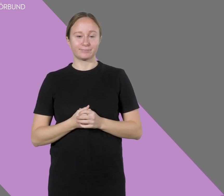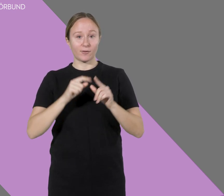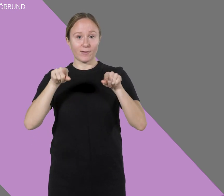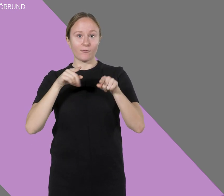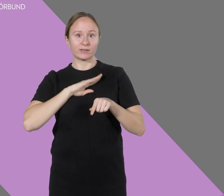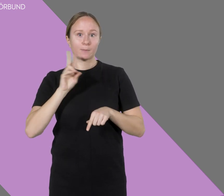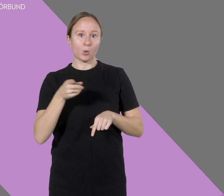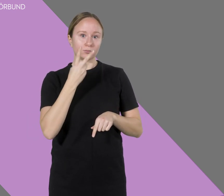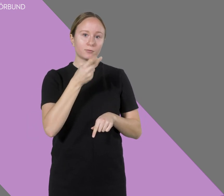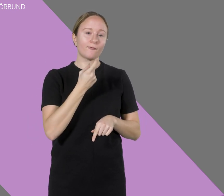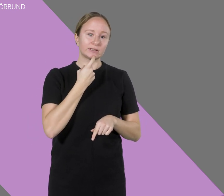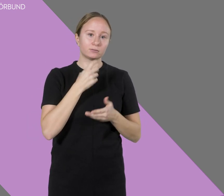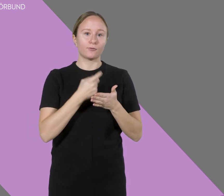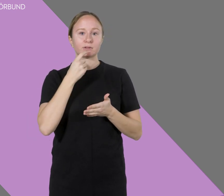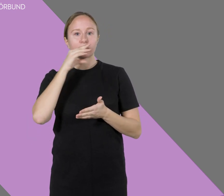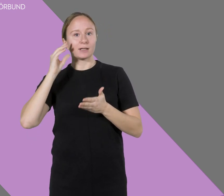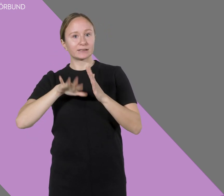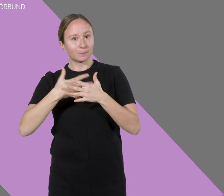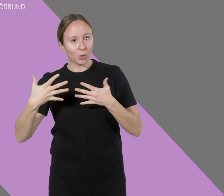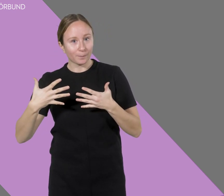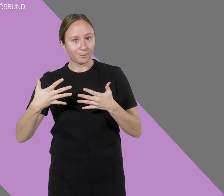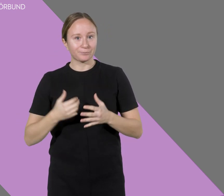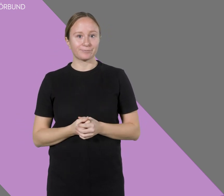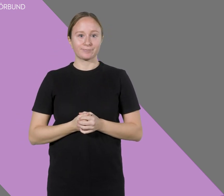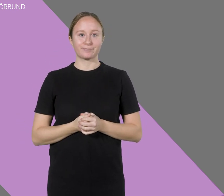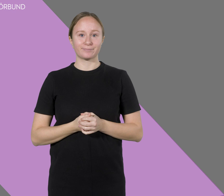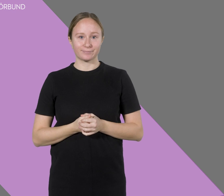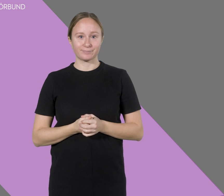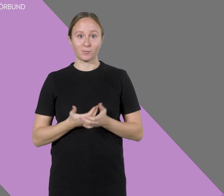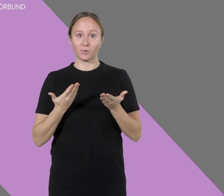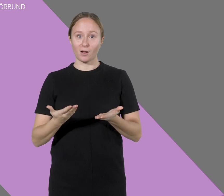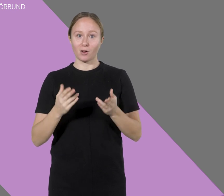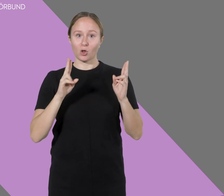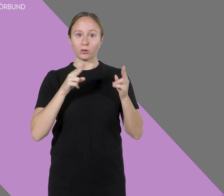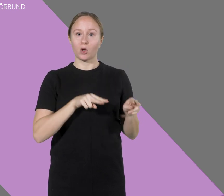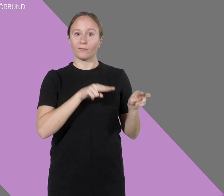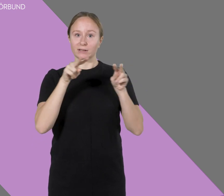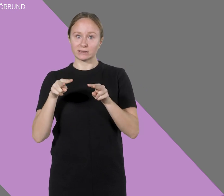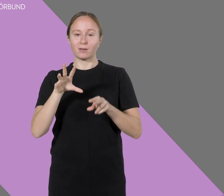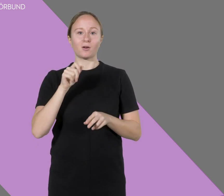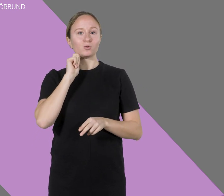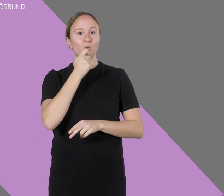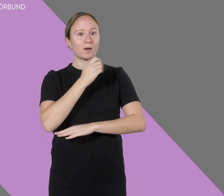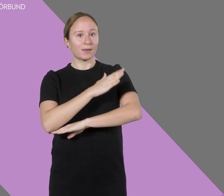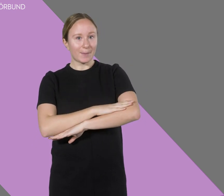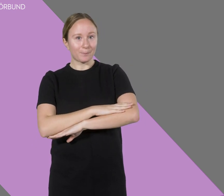Videorna finns att se på både finskt och finlandssvenskt teckenspråk. Nyhetsöversikten tar nu ledigt för julhelgen.